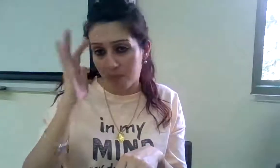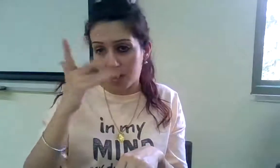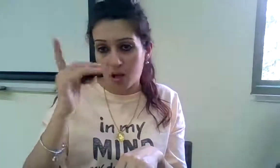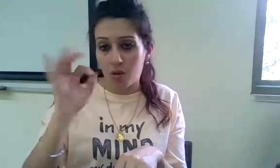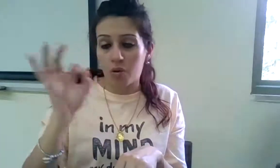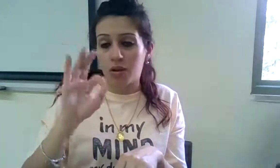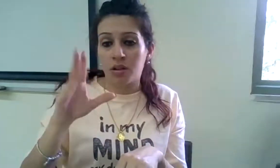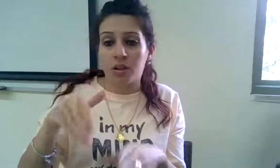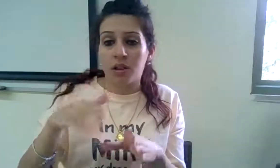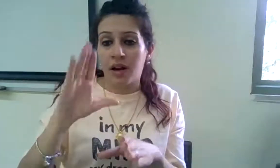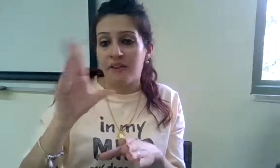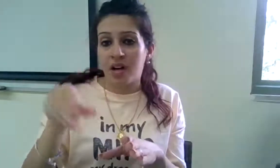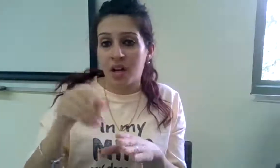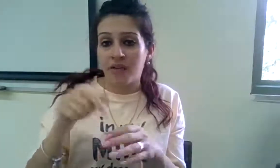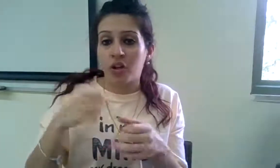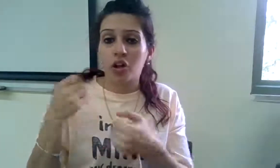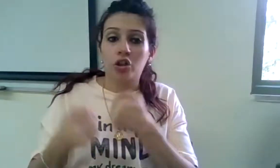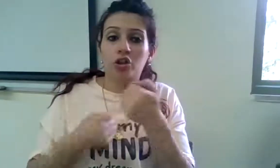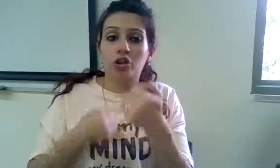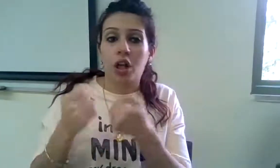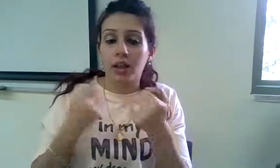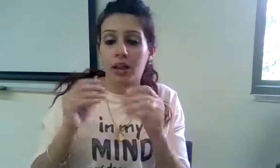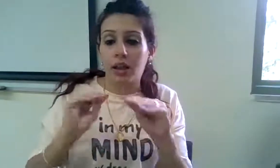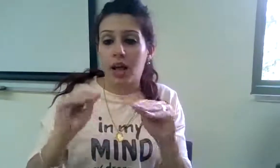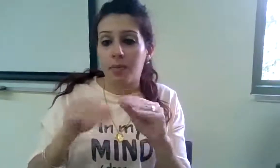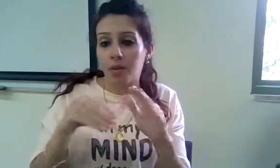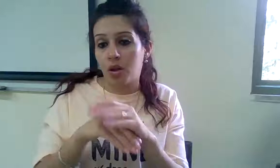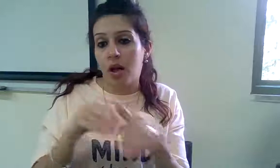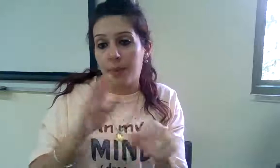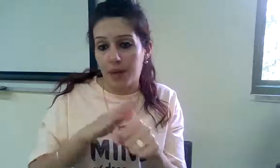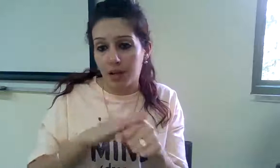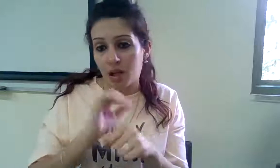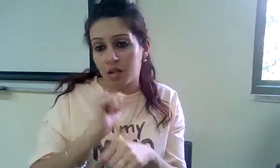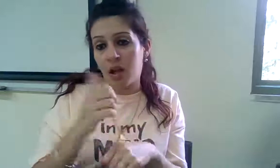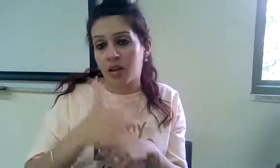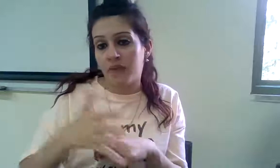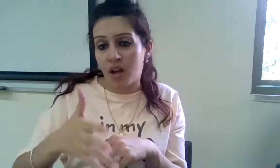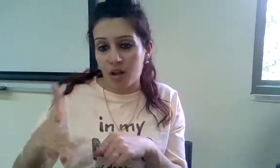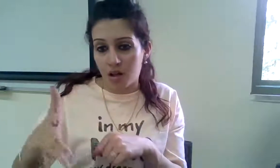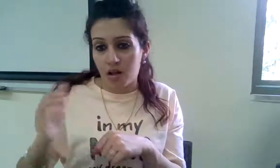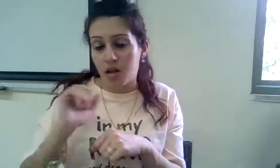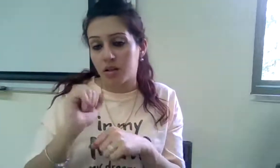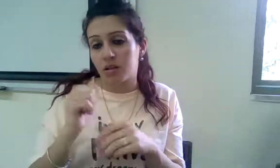التعليق الأول كان حول الرسائل الرئيسية التي يمكن إرسالها لجميع الأهالي